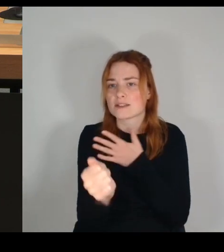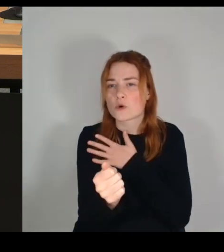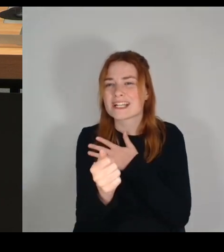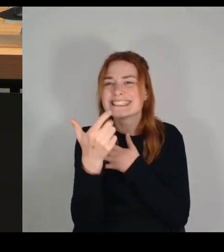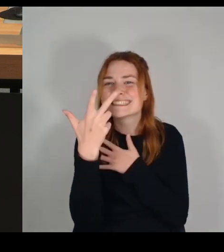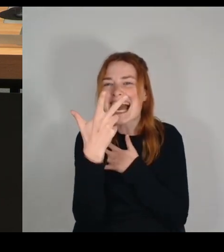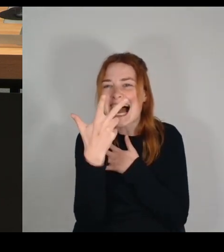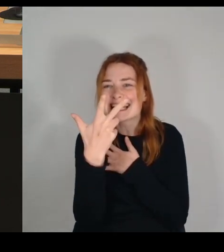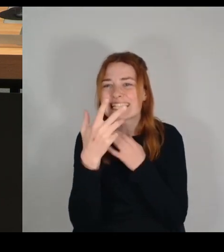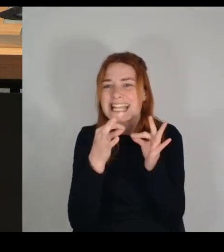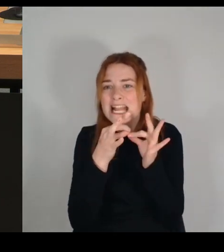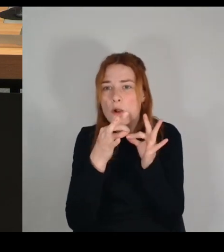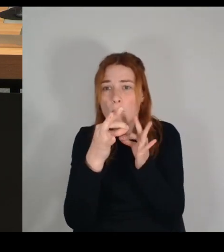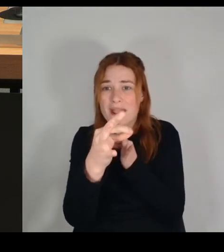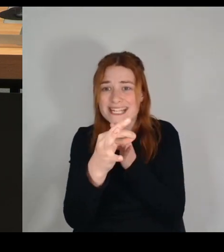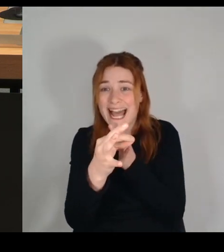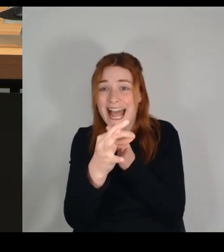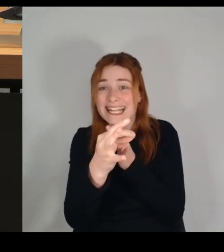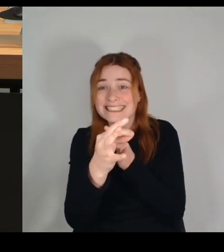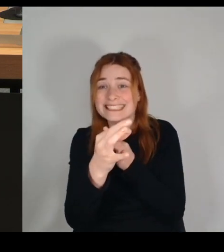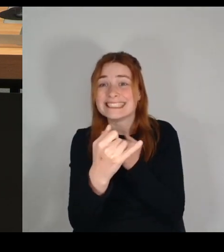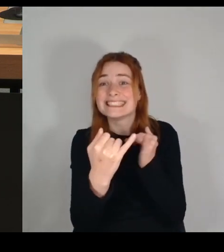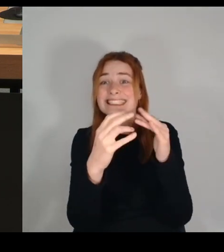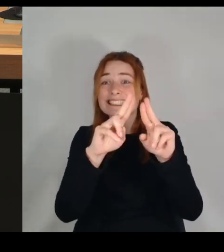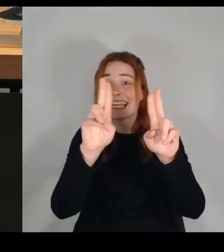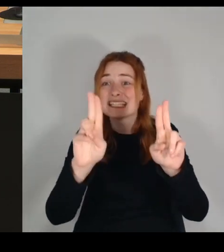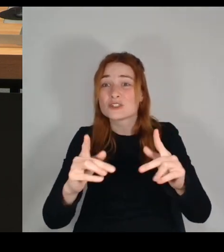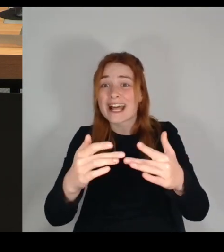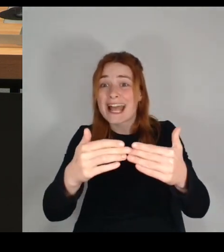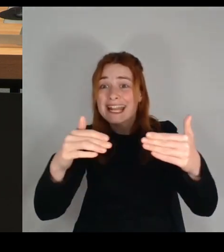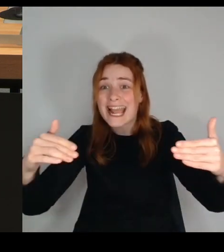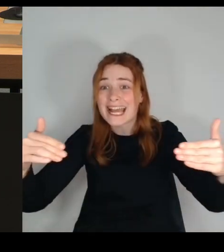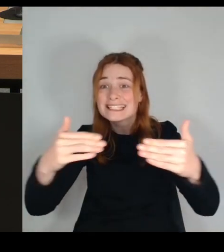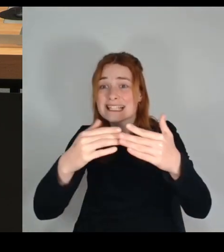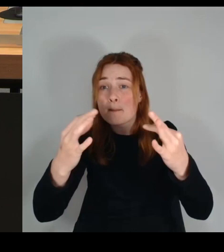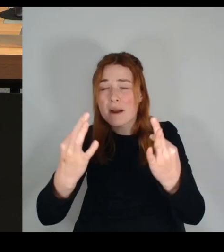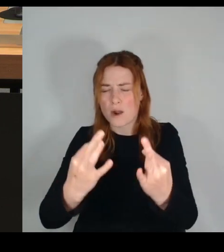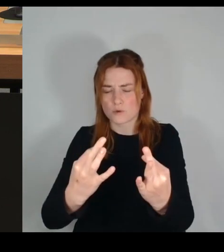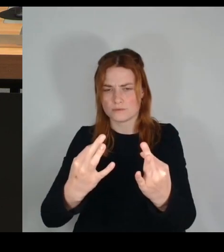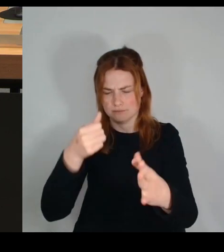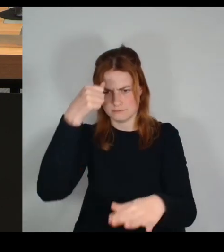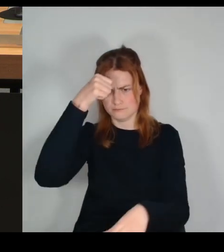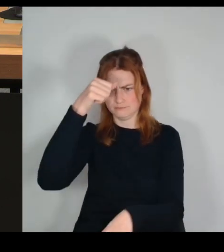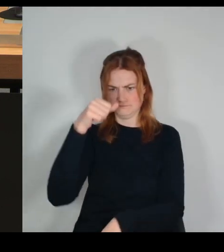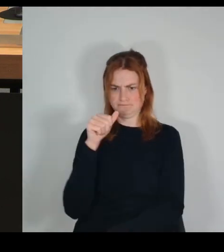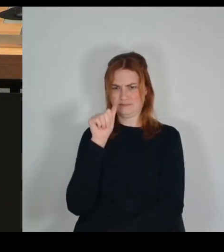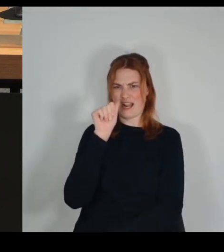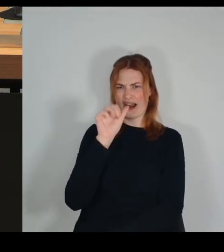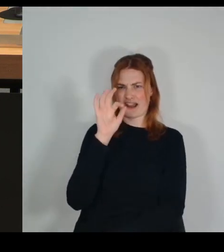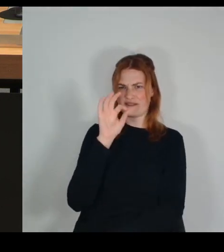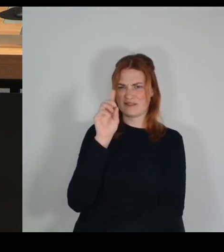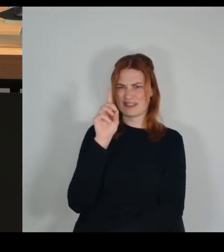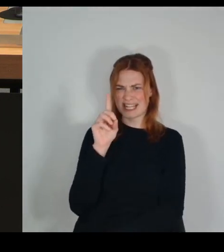Jetzt weiß ich nicht, welche Karten die AfD benutzt, aber auf der Deutschlandkarte, die ich kenne, habe ich keine solche gefunden.